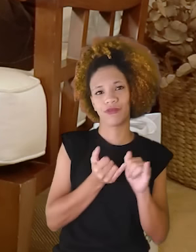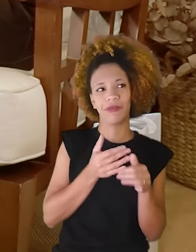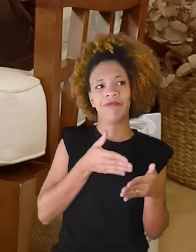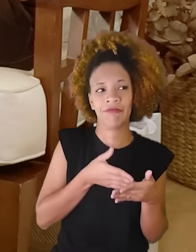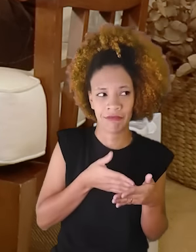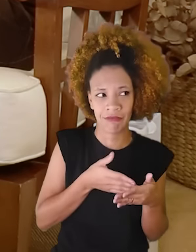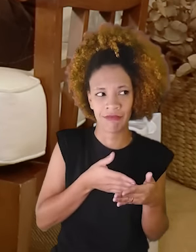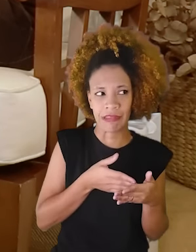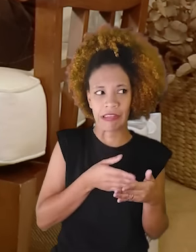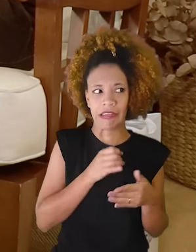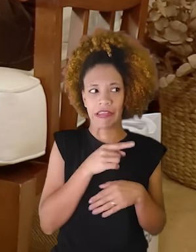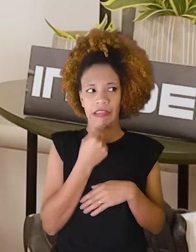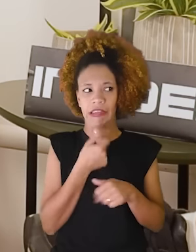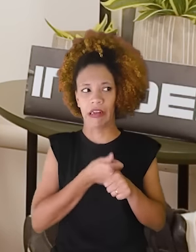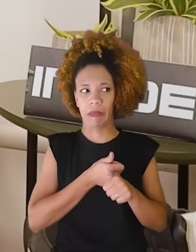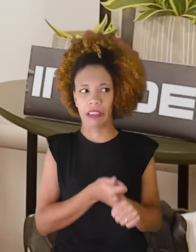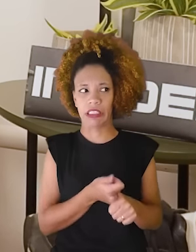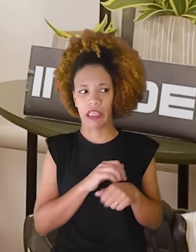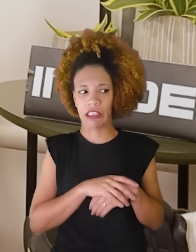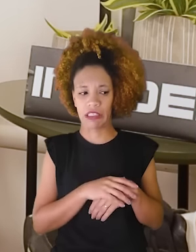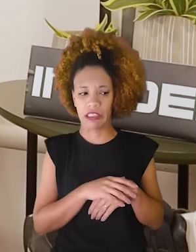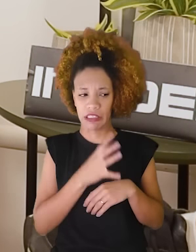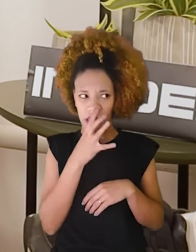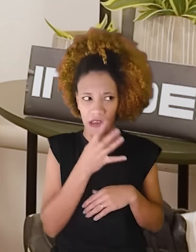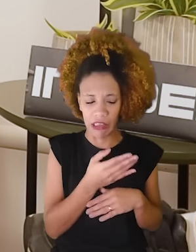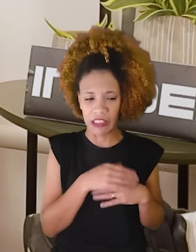deu uma travada assim porque eu f pô Vai que essa pessoa seja minha fã e aí eu vou chegar nela vai